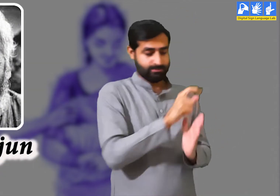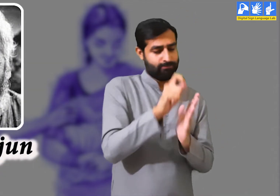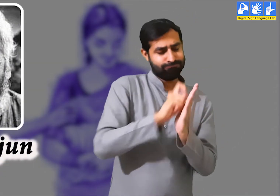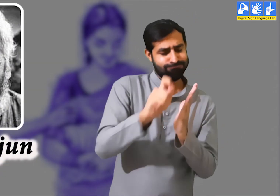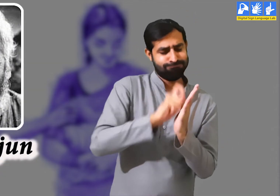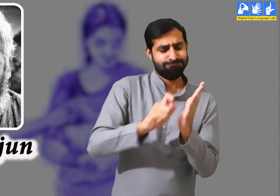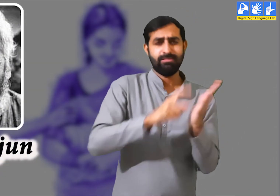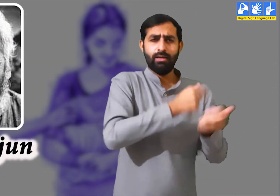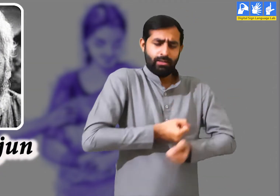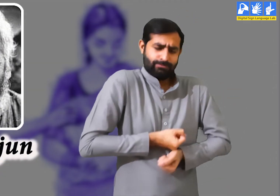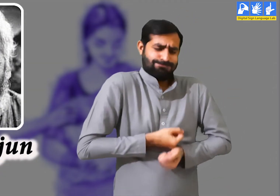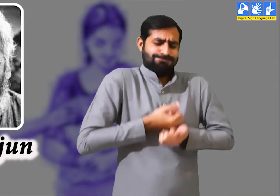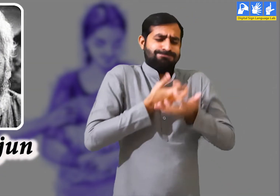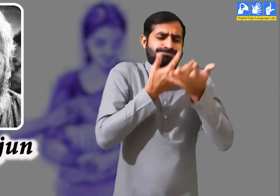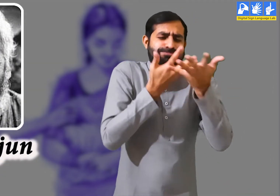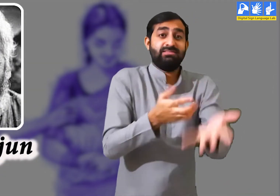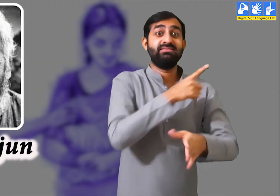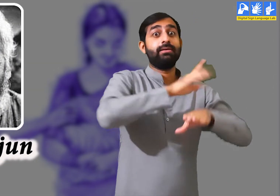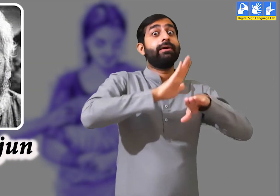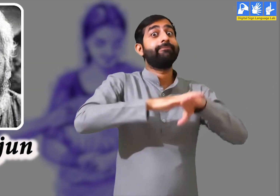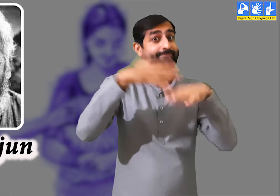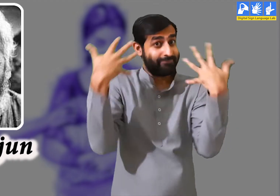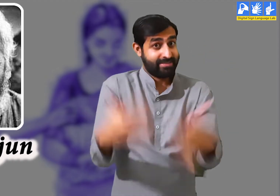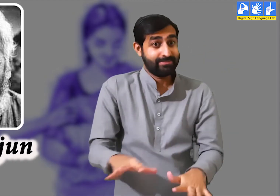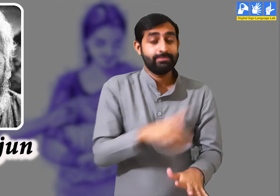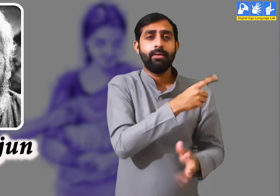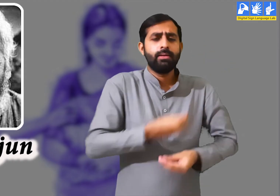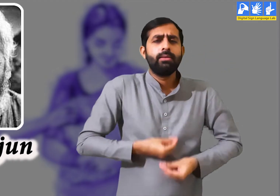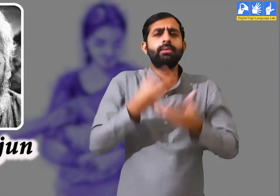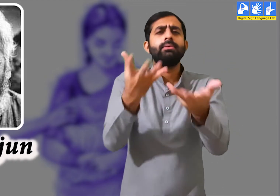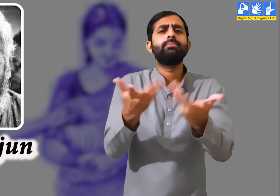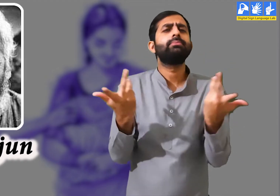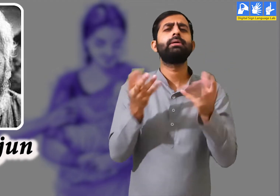इस कविता में कवी ने अपने अनुभवों को व्यक्त किया हैं।